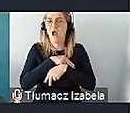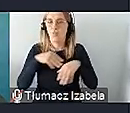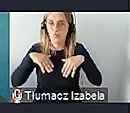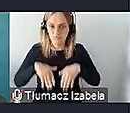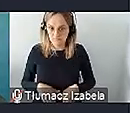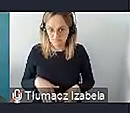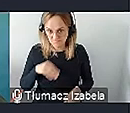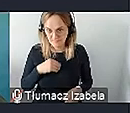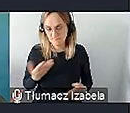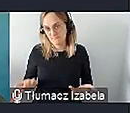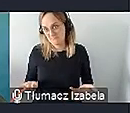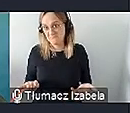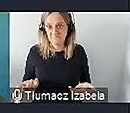ale tu będzie zarys jego tułowia.